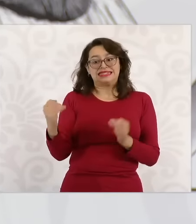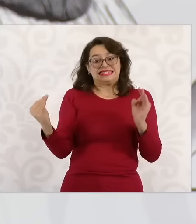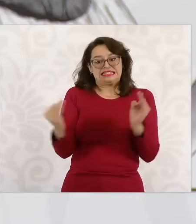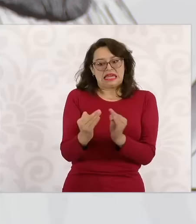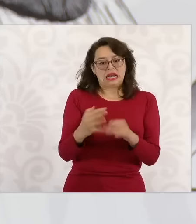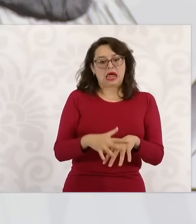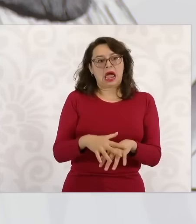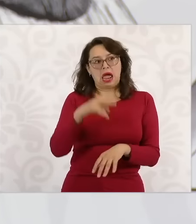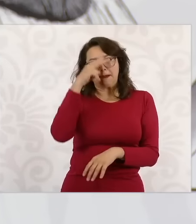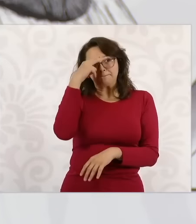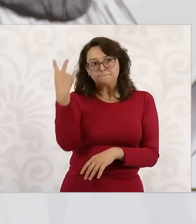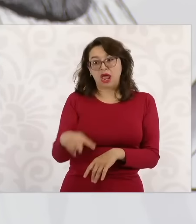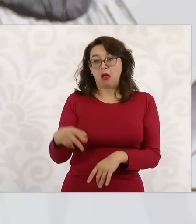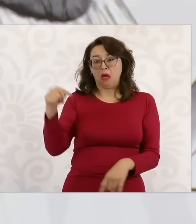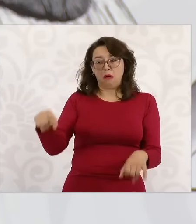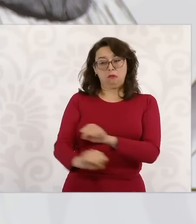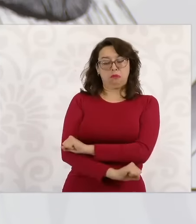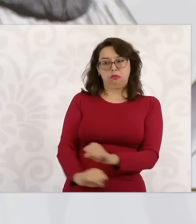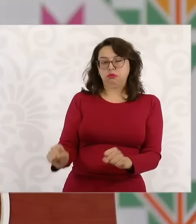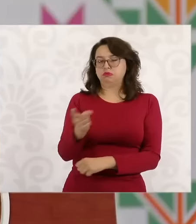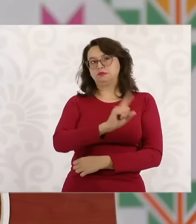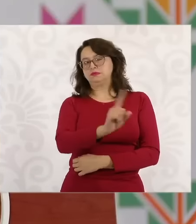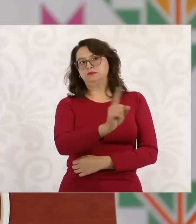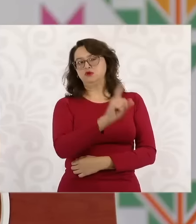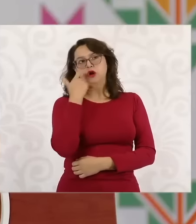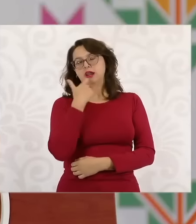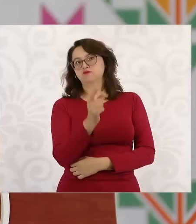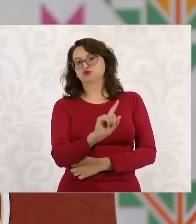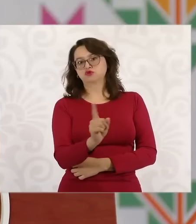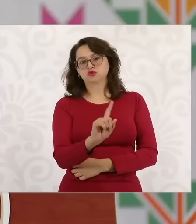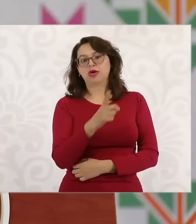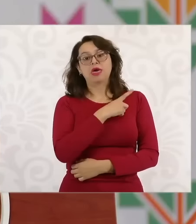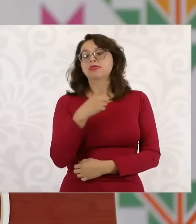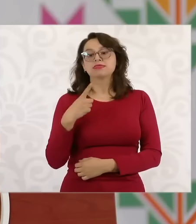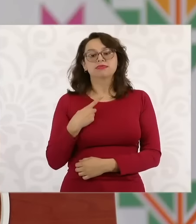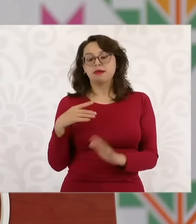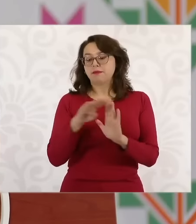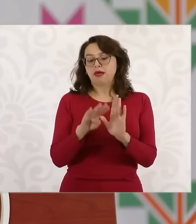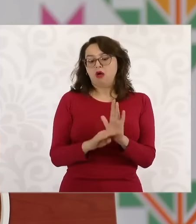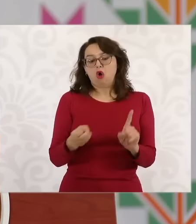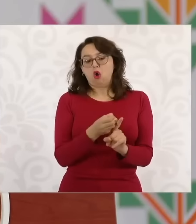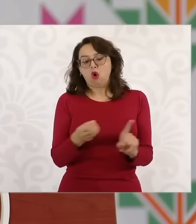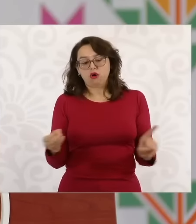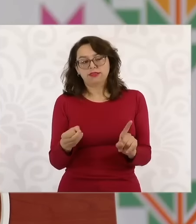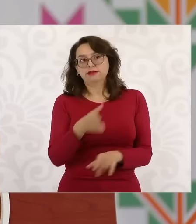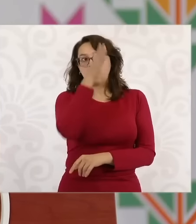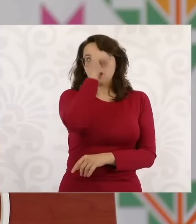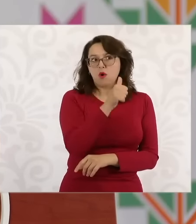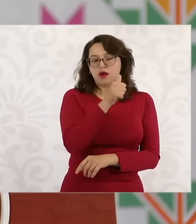pues se mejore, se en el marco de los acuerdos de seguridad que tenemos con los Estados Unidos,